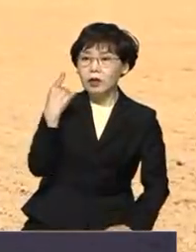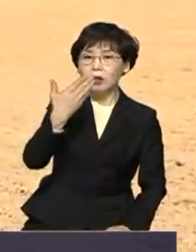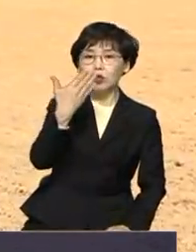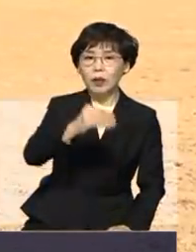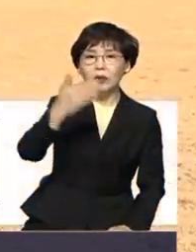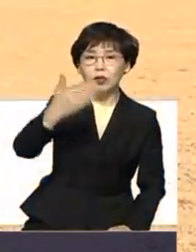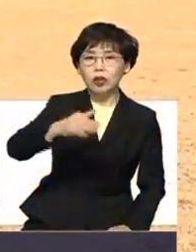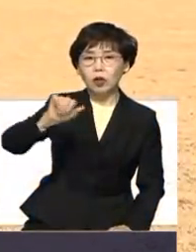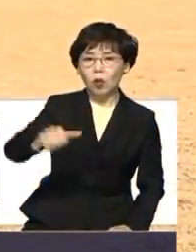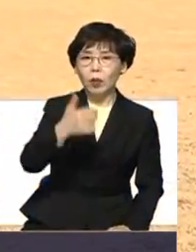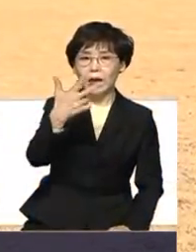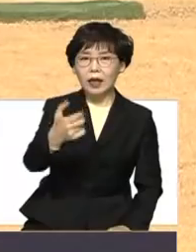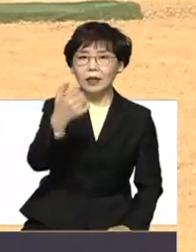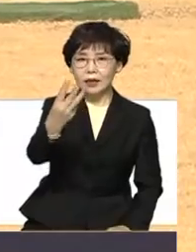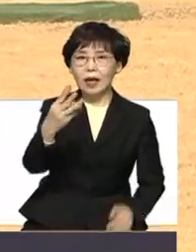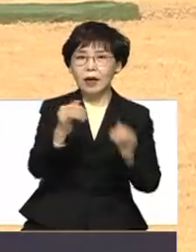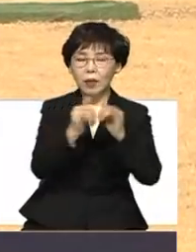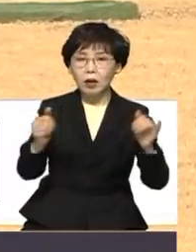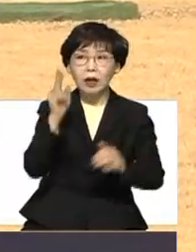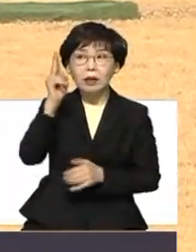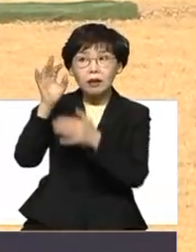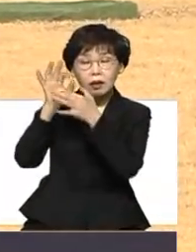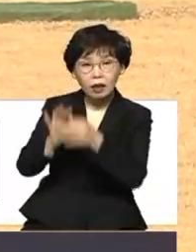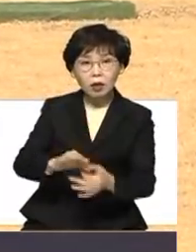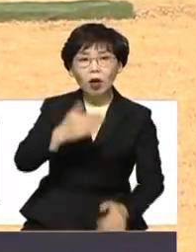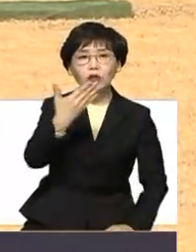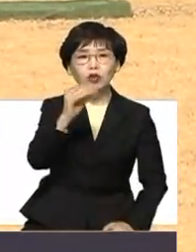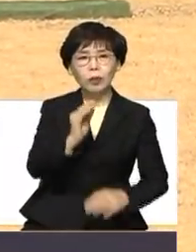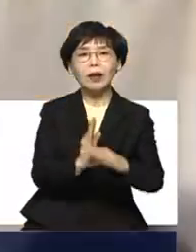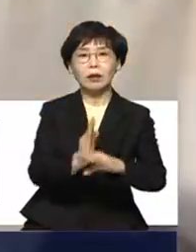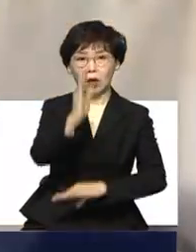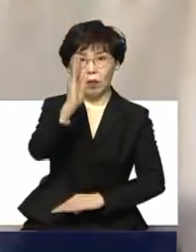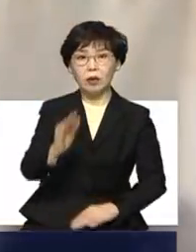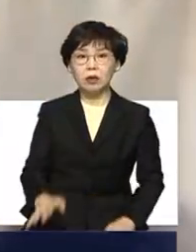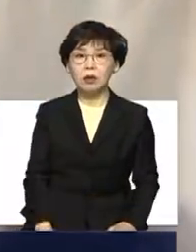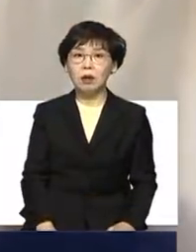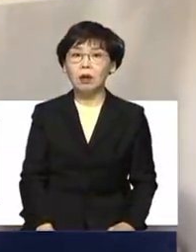9,573명 나와 이틀 연속 9만 명대를 기록했습니다.